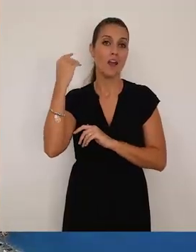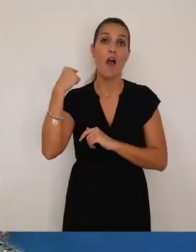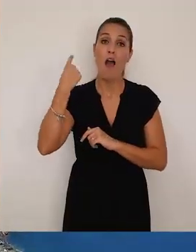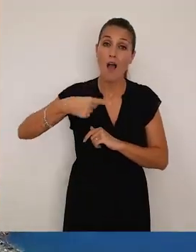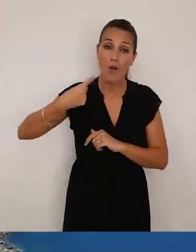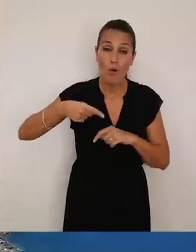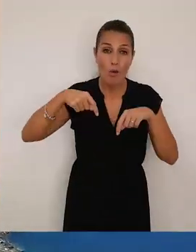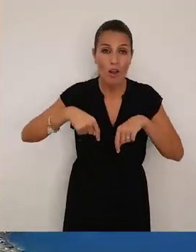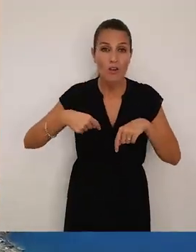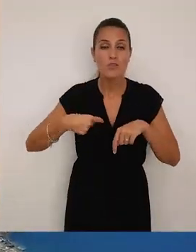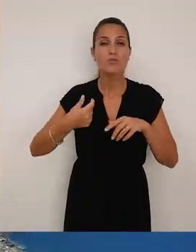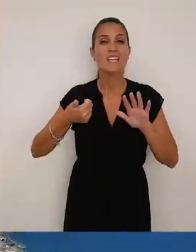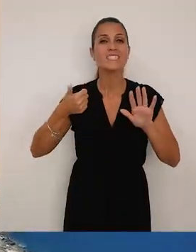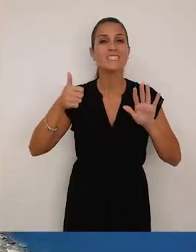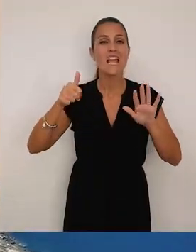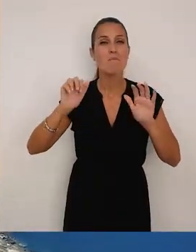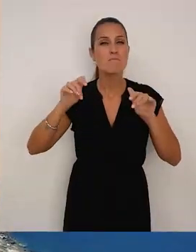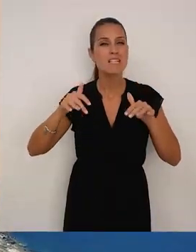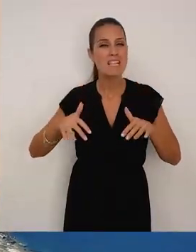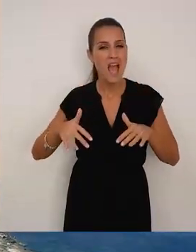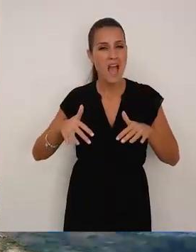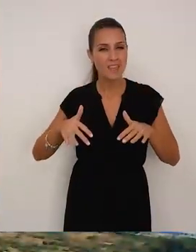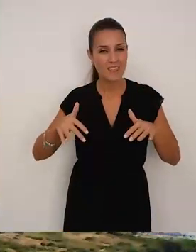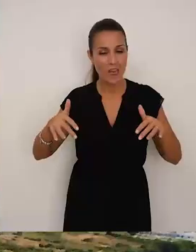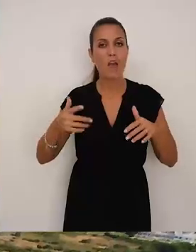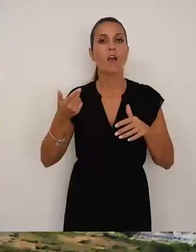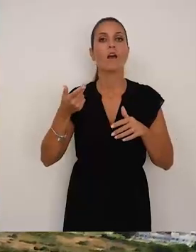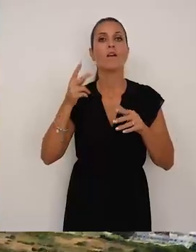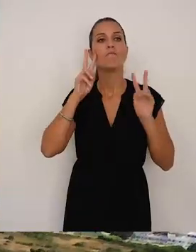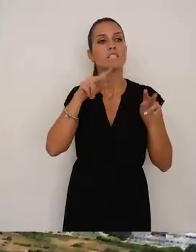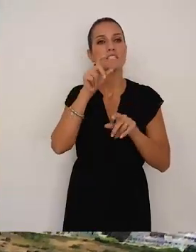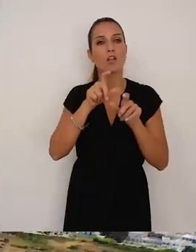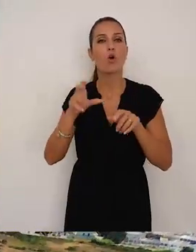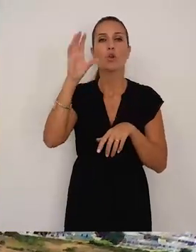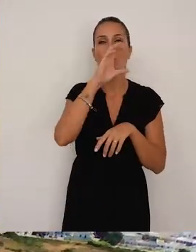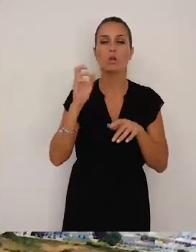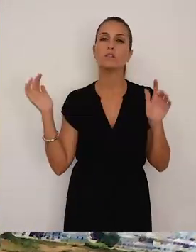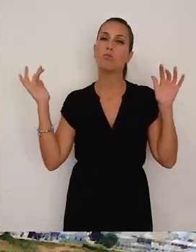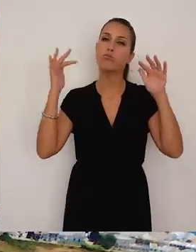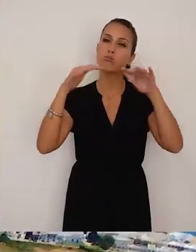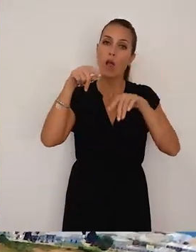storia che ancora oggi richiama a se migliaia di visitatori e turisti.